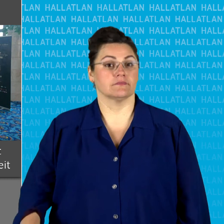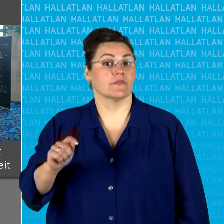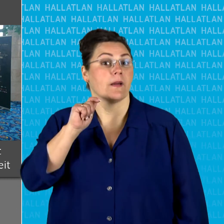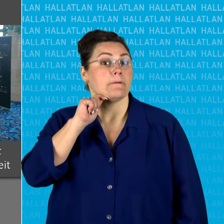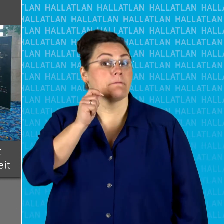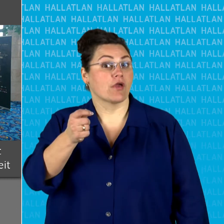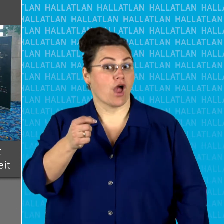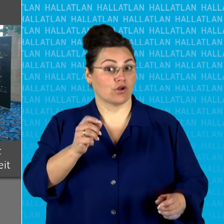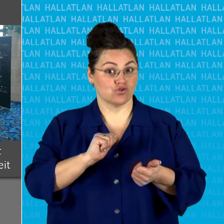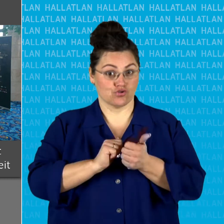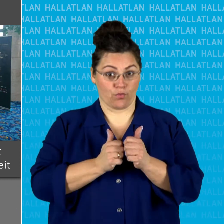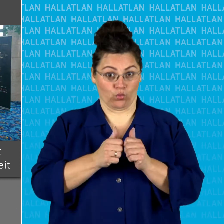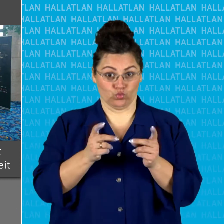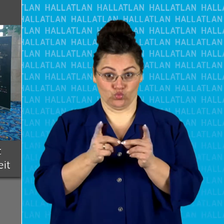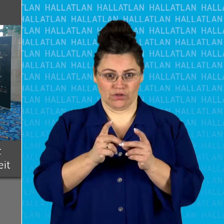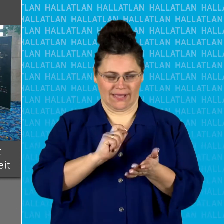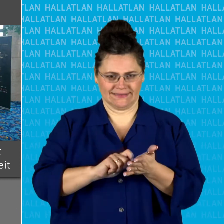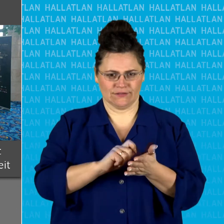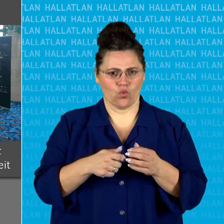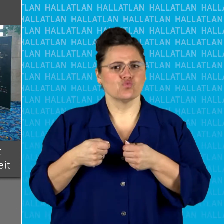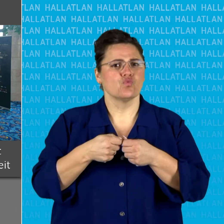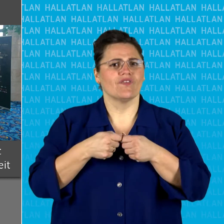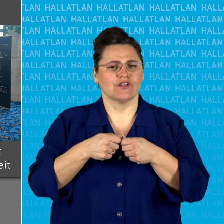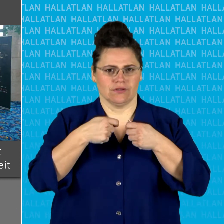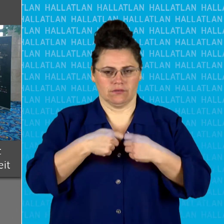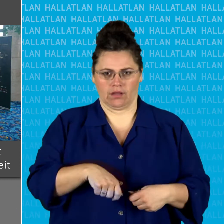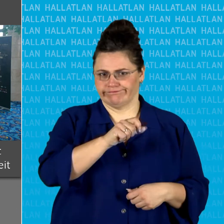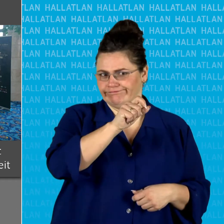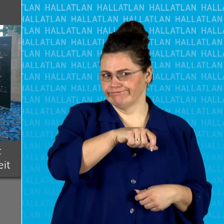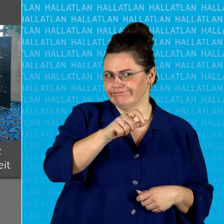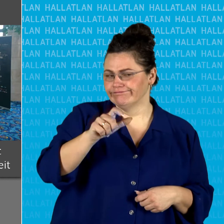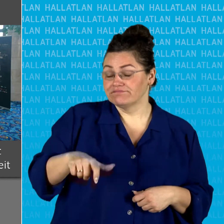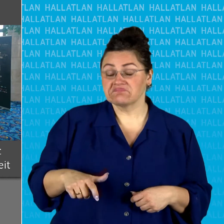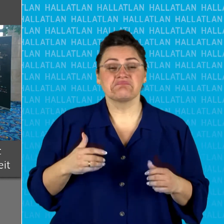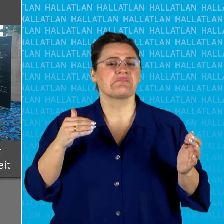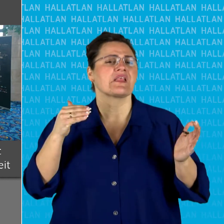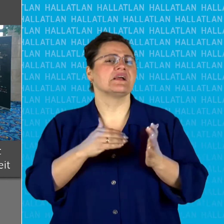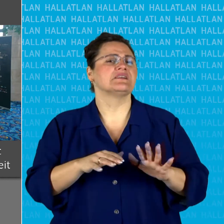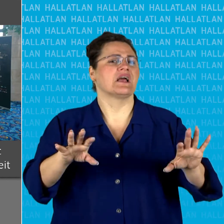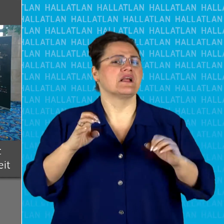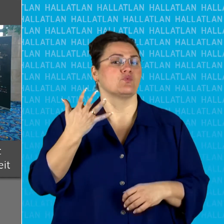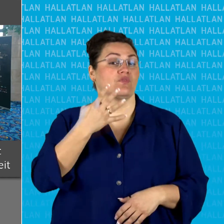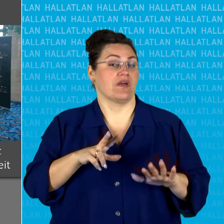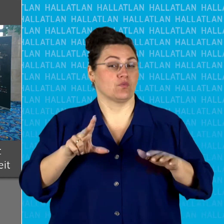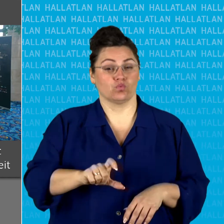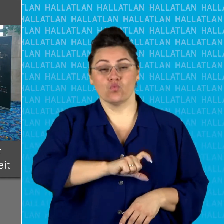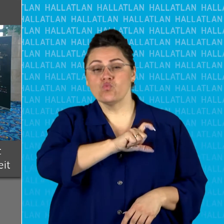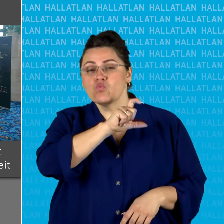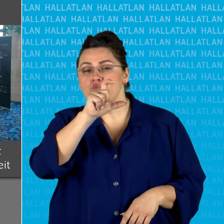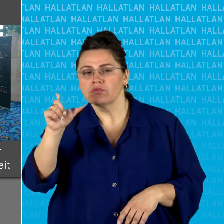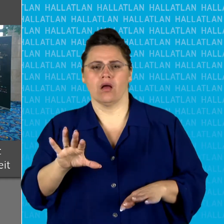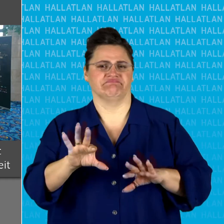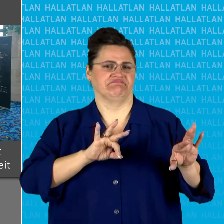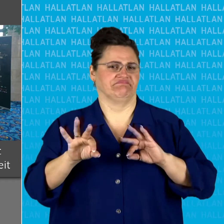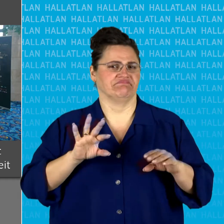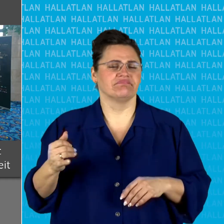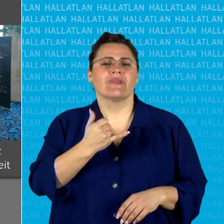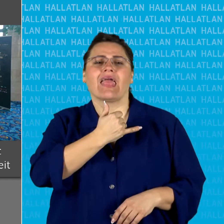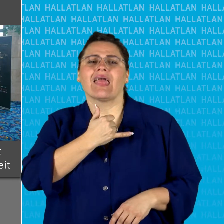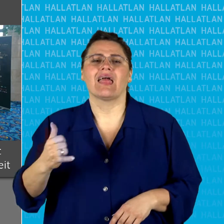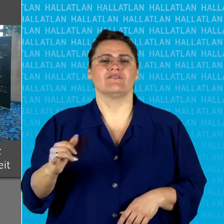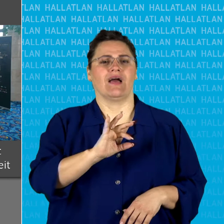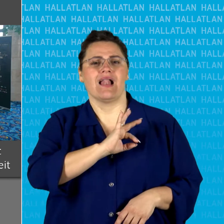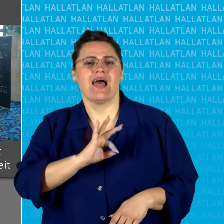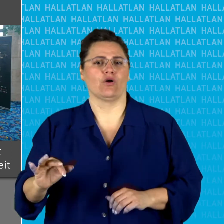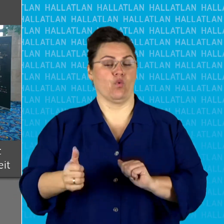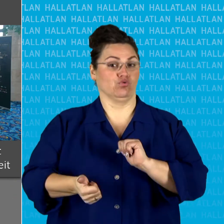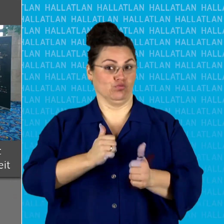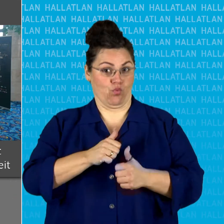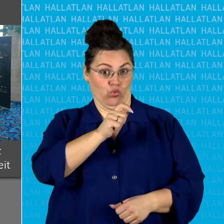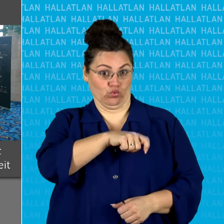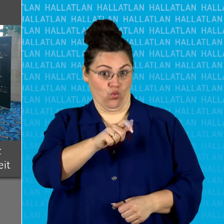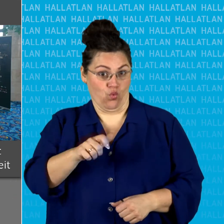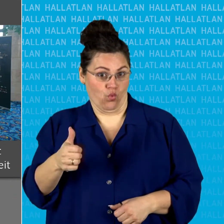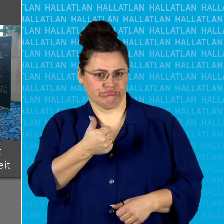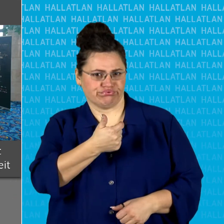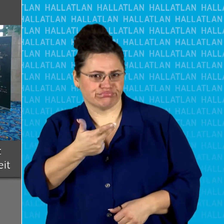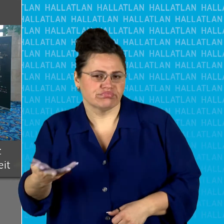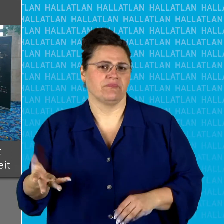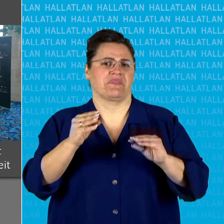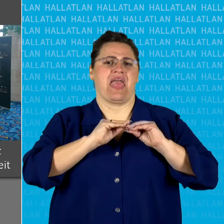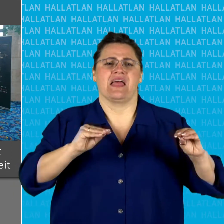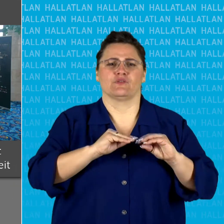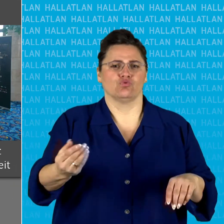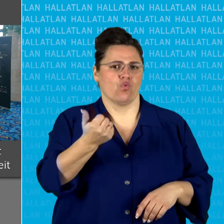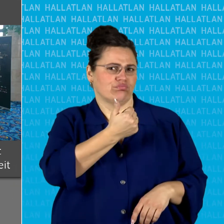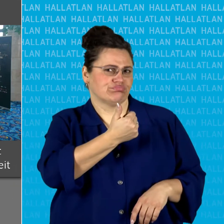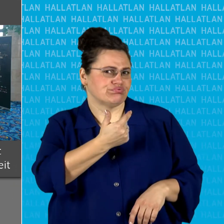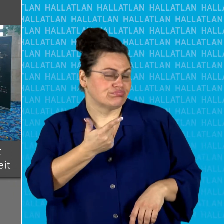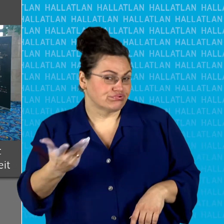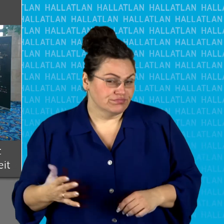Magyar Sportújságírók Szövetségének tagjai 1958 óta szavaznak az év legjobb sportolóira, edzőire.